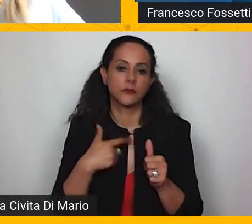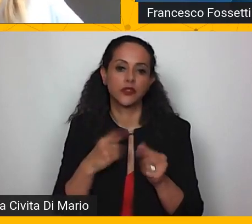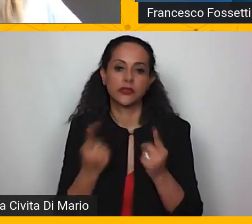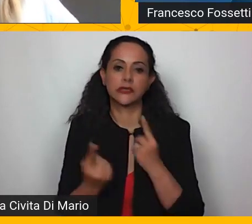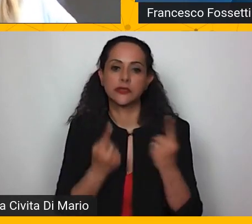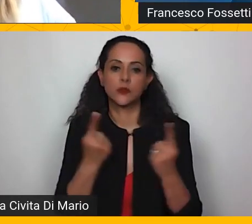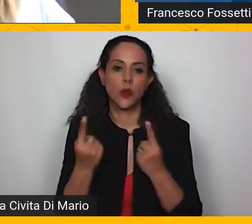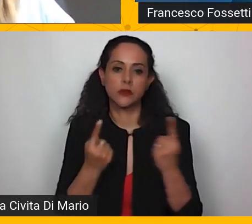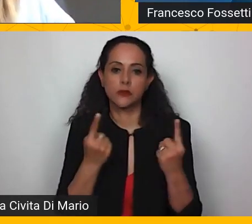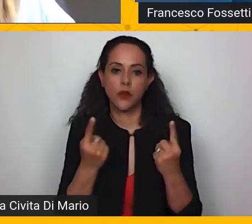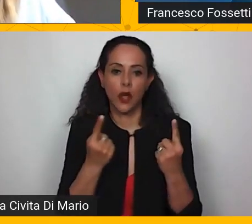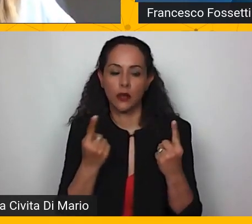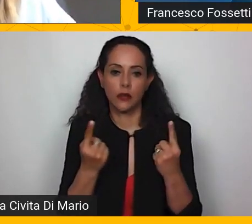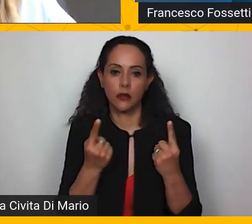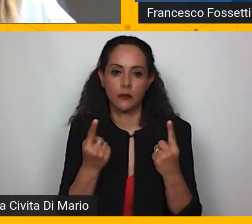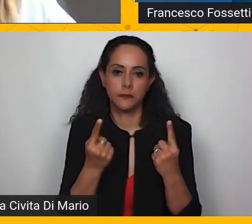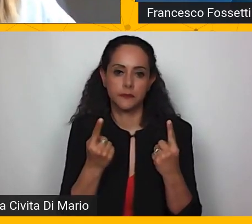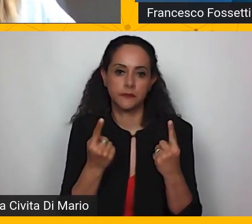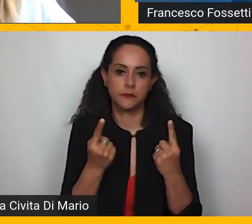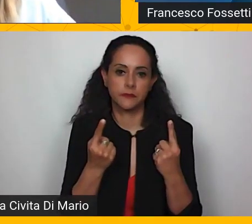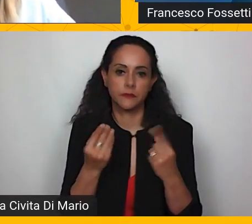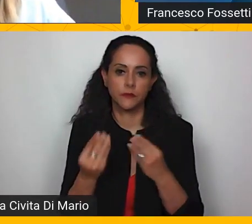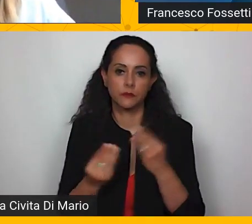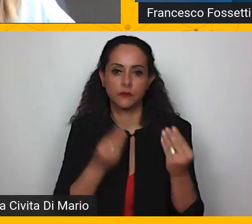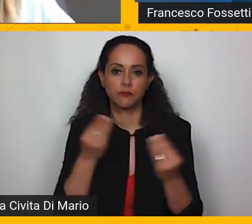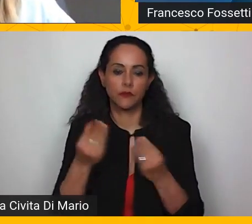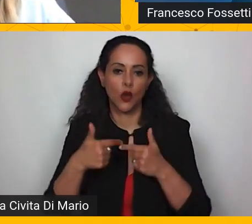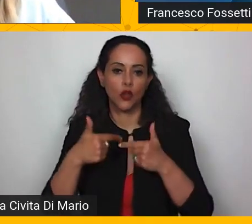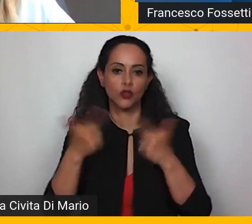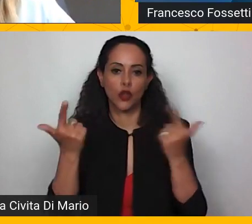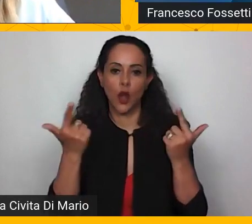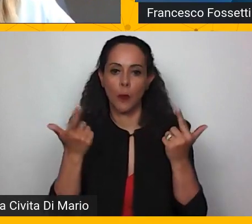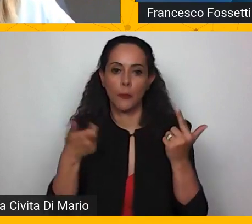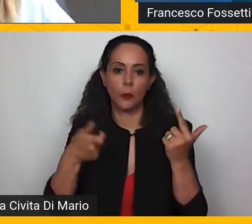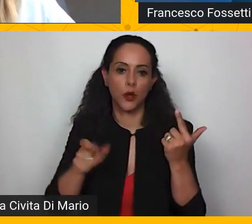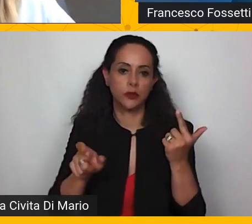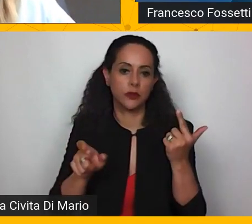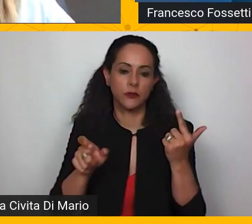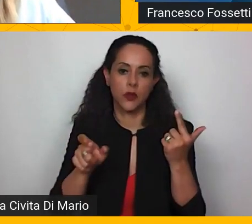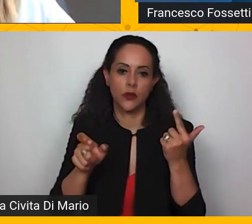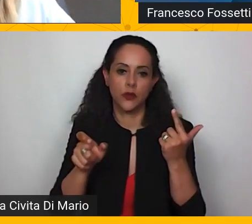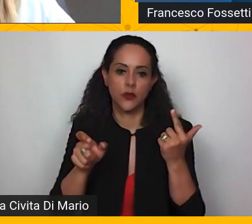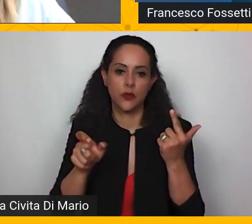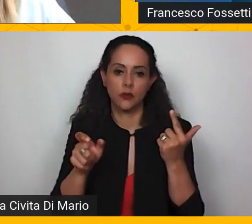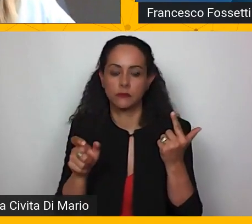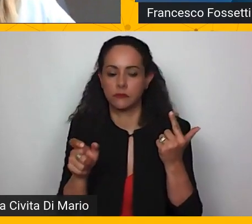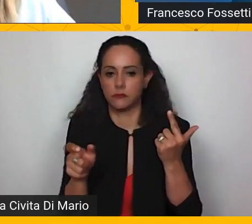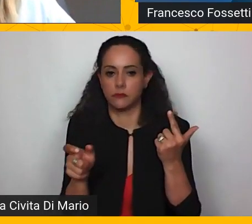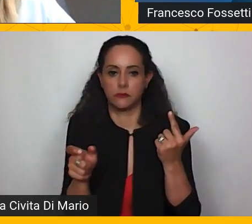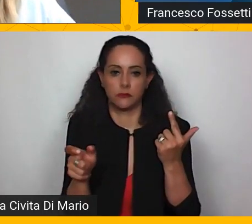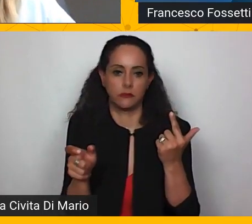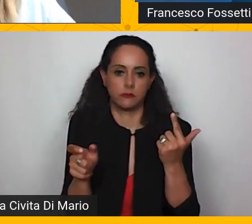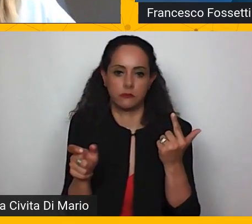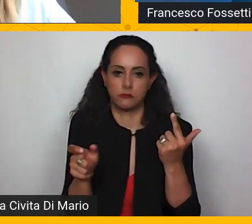possono anche essere delle situazioni in cui eh si troppo perché si si vuole